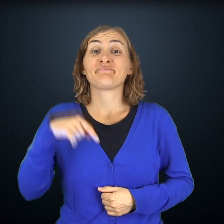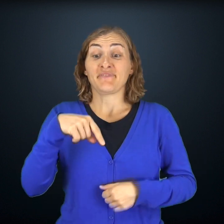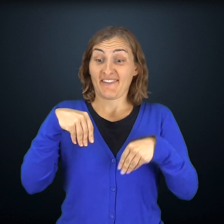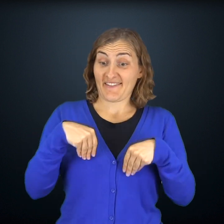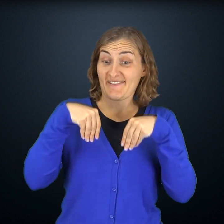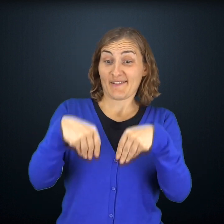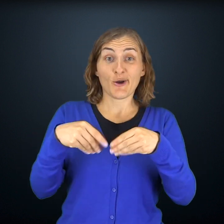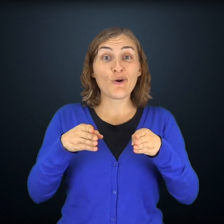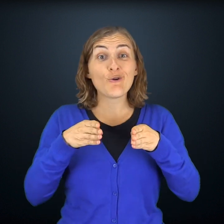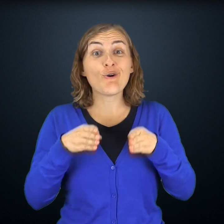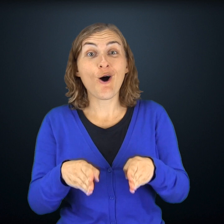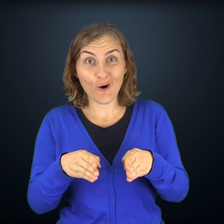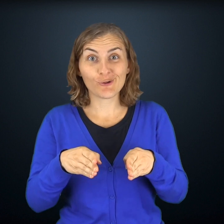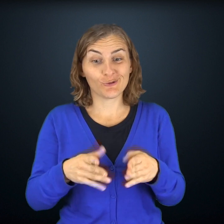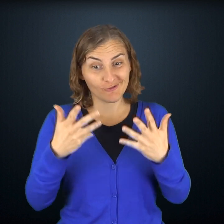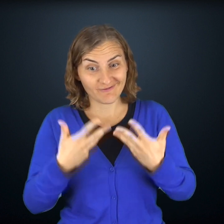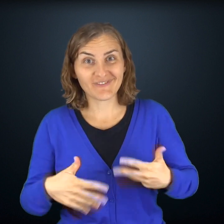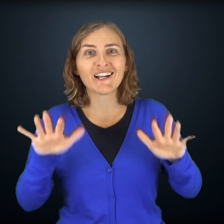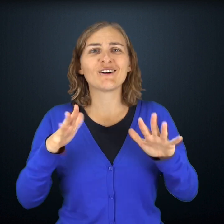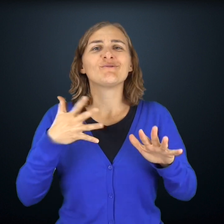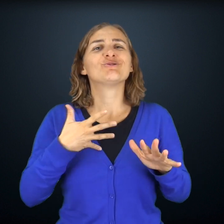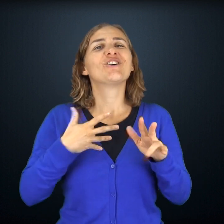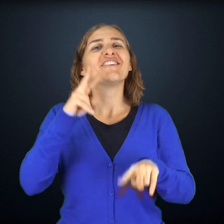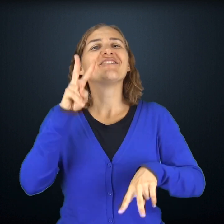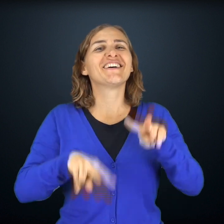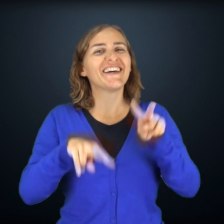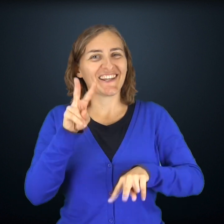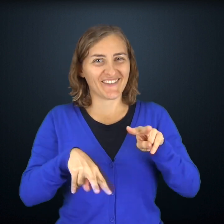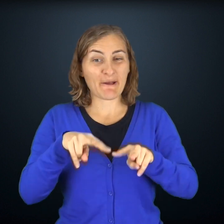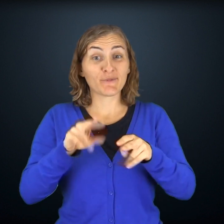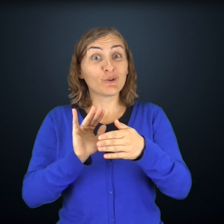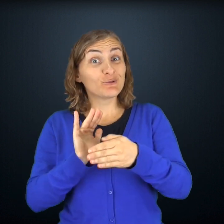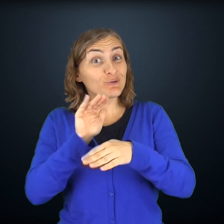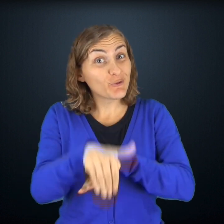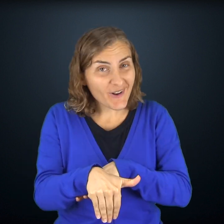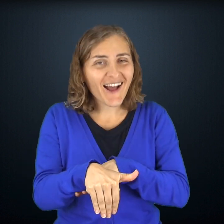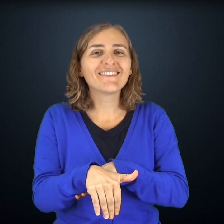Una volta terminato il corso e superato una verifica finale,